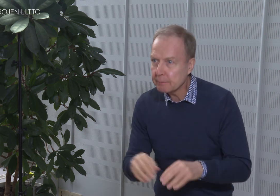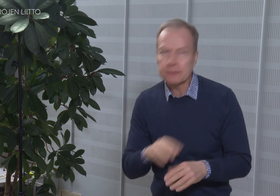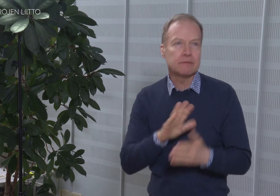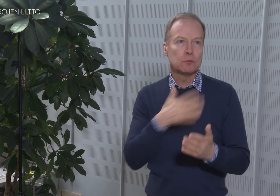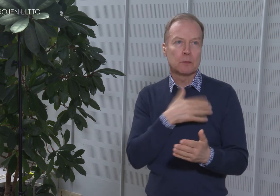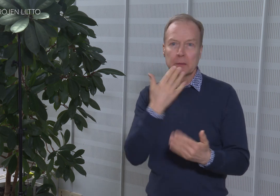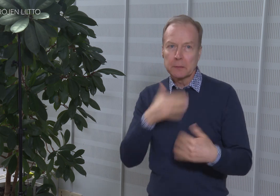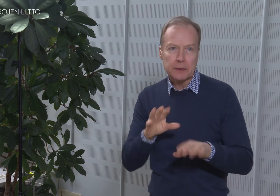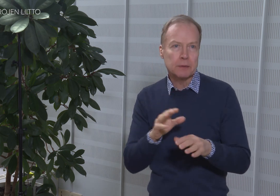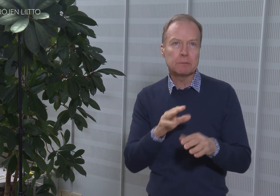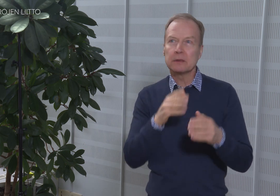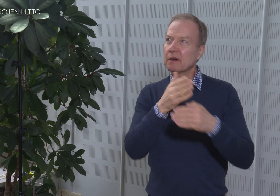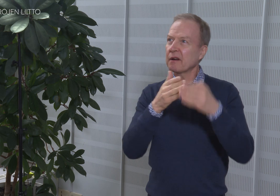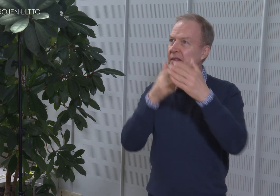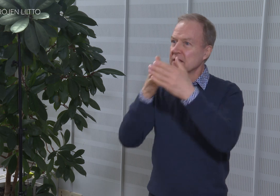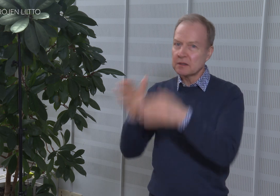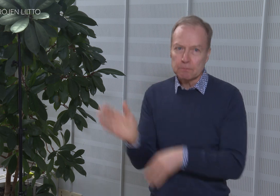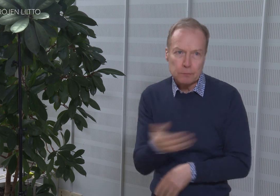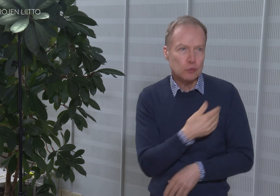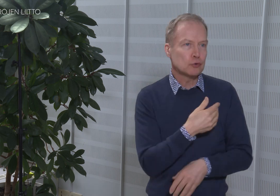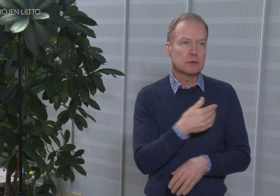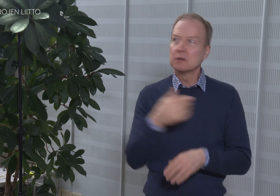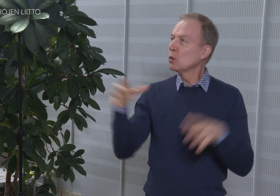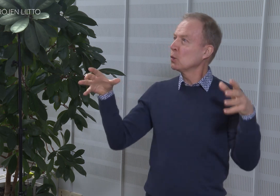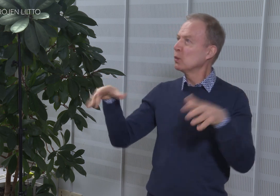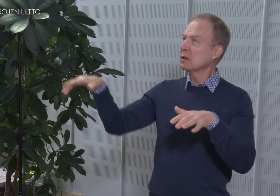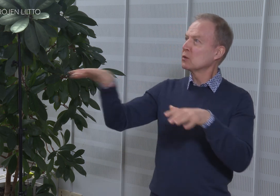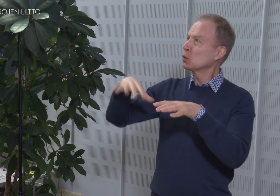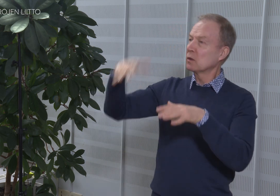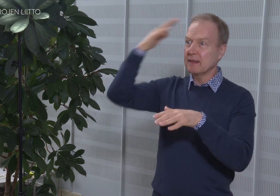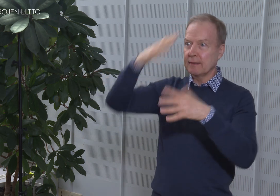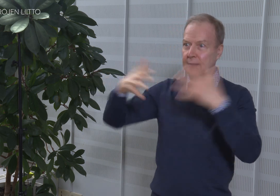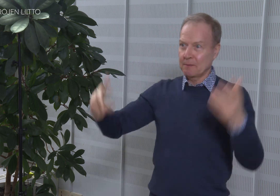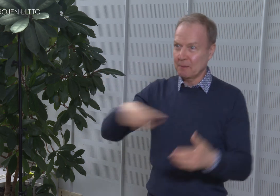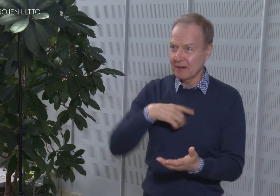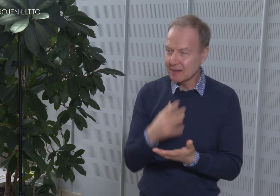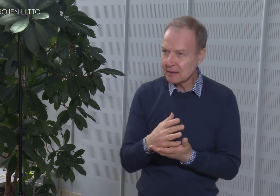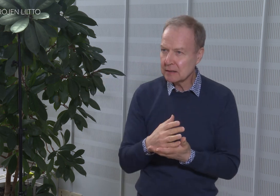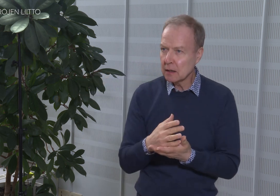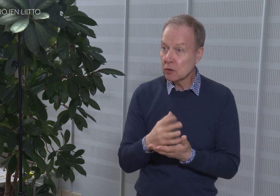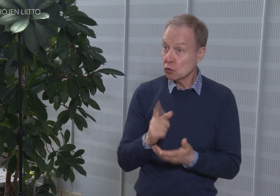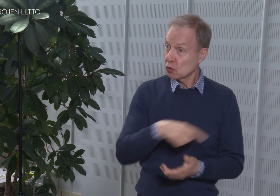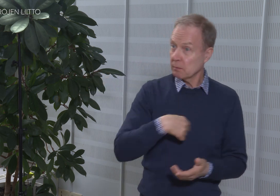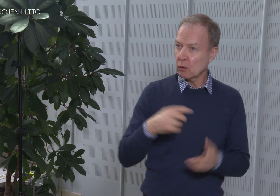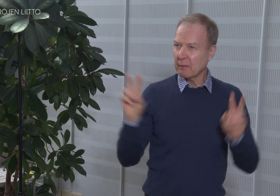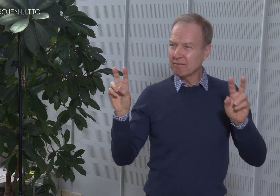viittomakielisten palvelujen parantaminen - tai suomalaisen yhteiskunnan tietoisuuden lisääntyminen - yhteisömme kokemista vääryyksistä eivät riitä niin kauan kuin -